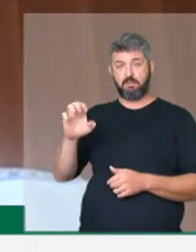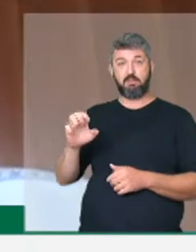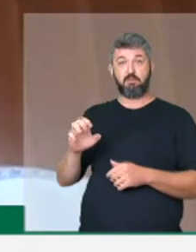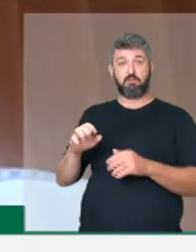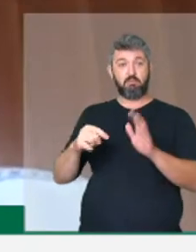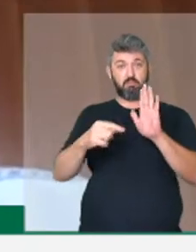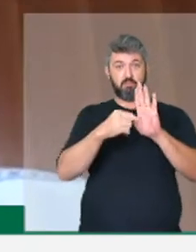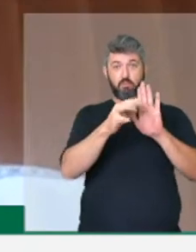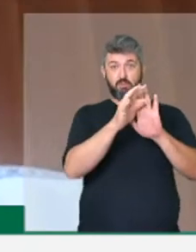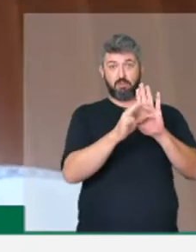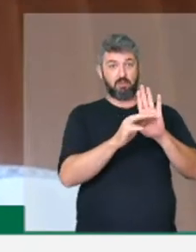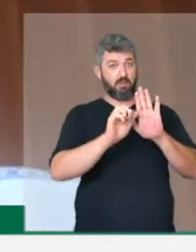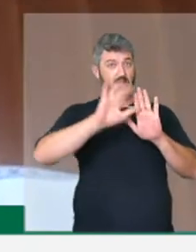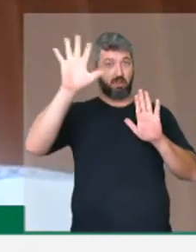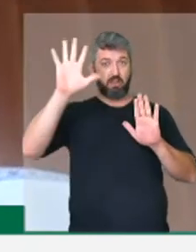POLÍTICAS DE INCENTIVO PARA DESENVOLVIMENTO REGIONAIS.